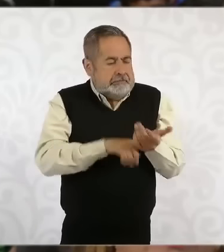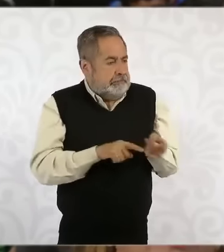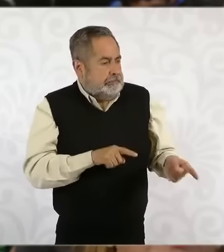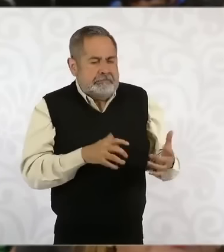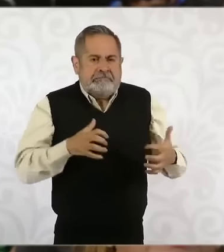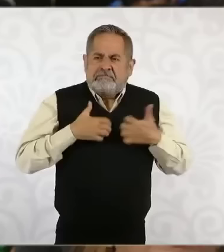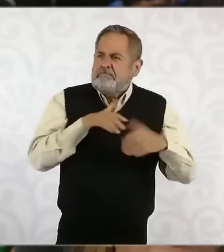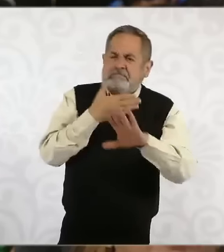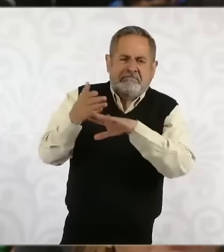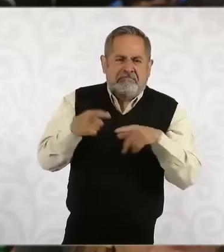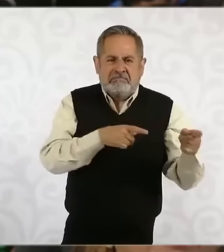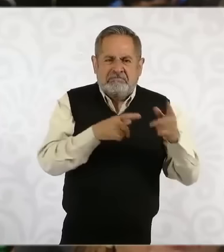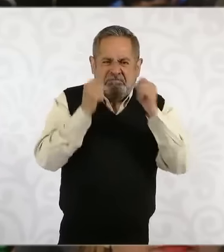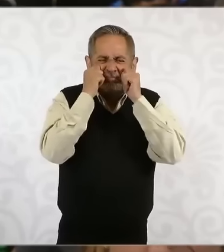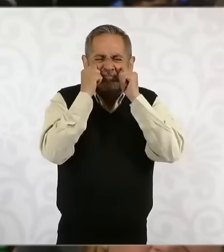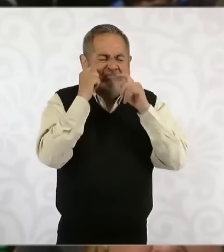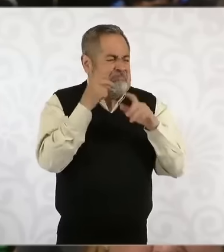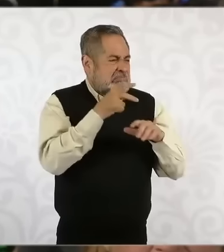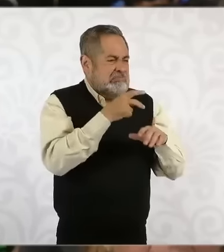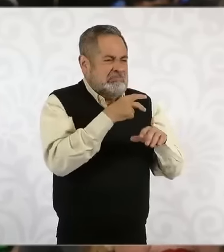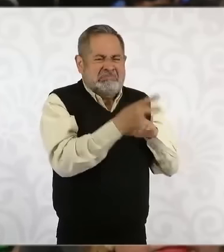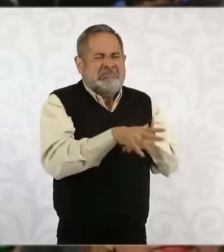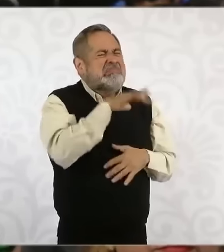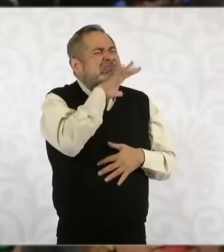a tirarse un clavado en el pantano de las mentiras.